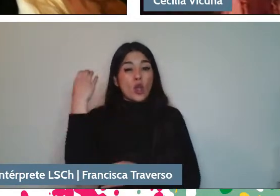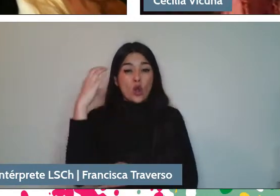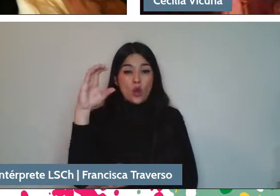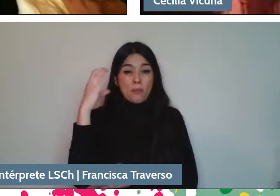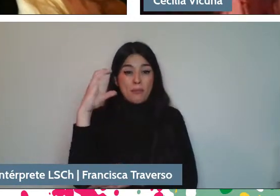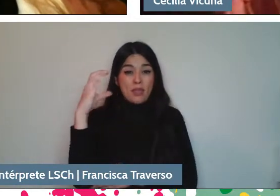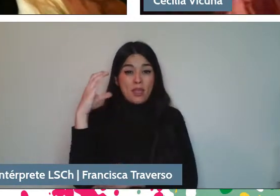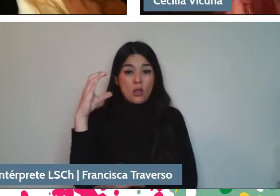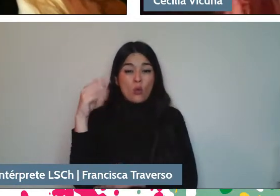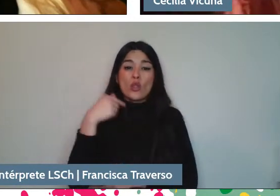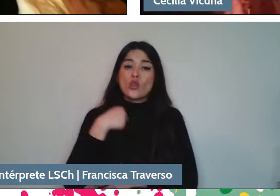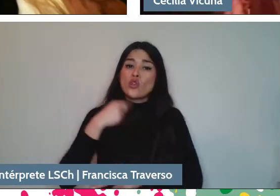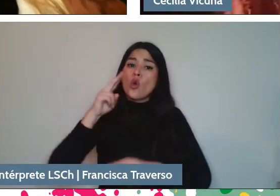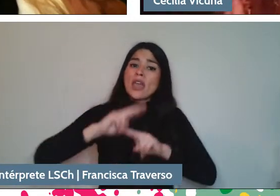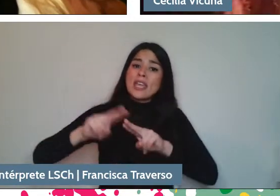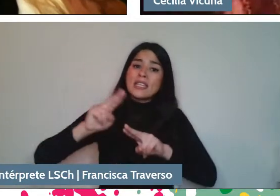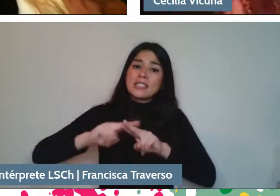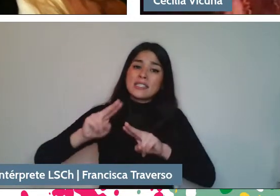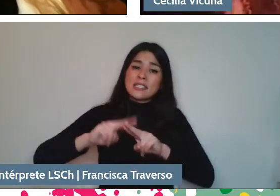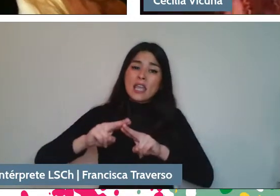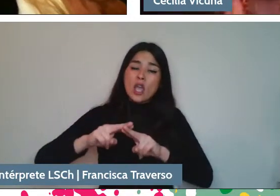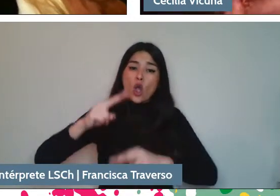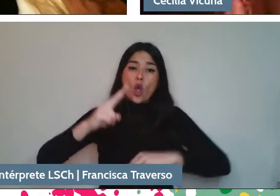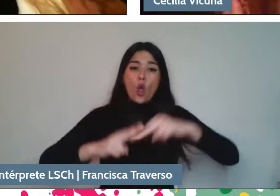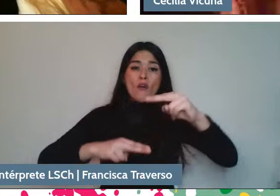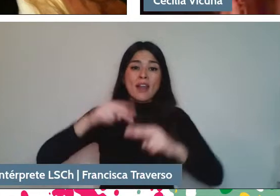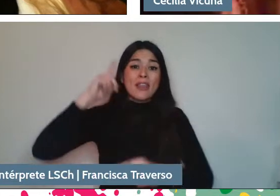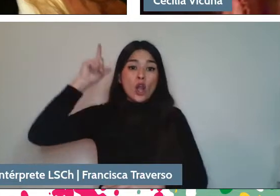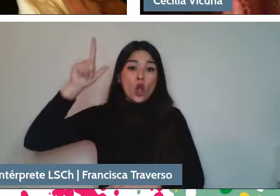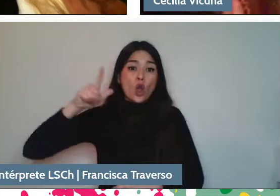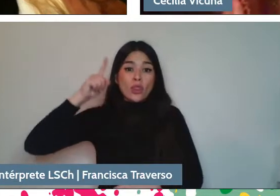cuando yo hacía la obra precaria en Londres era un acto solitario.